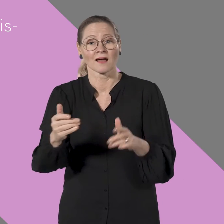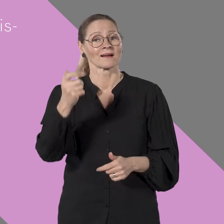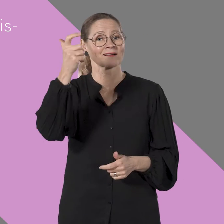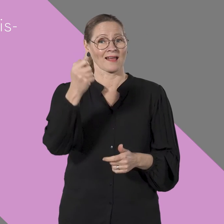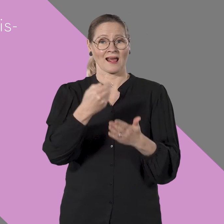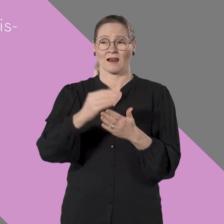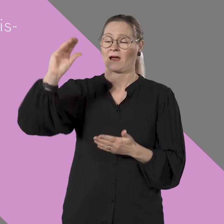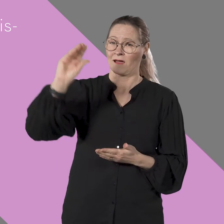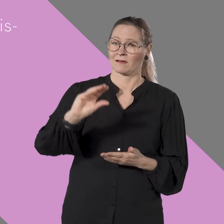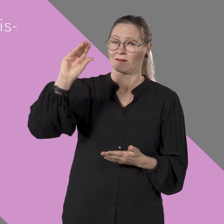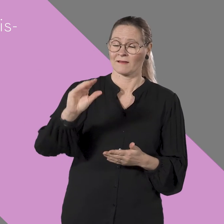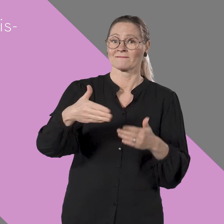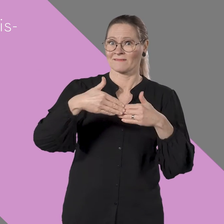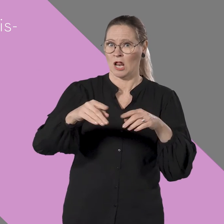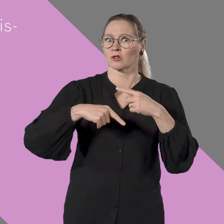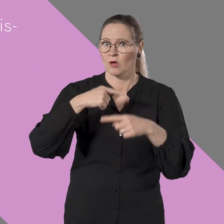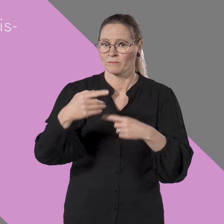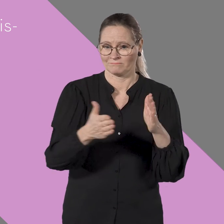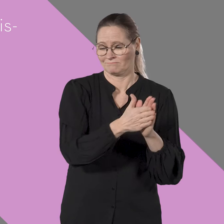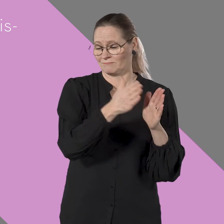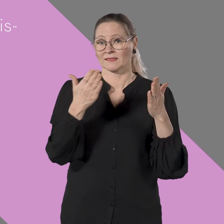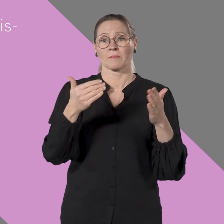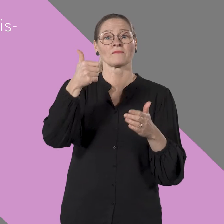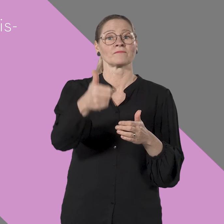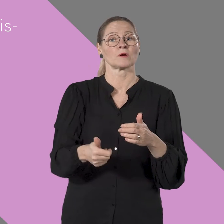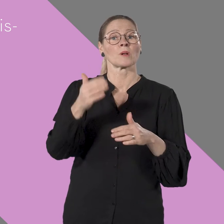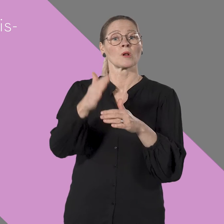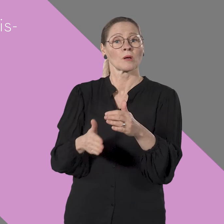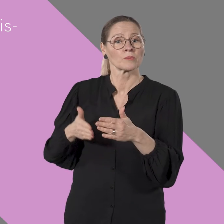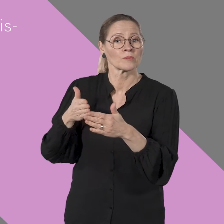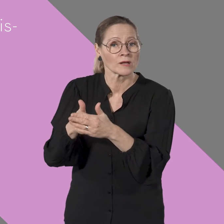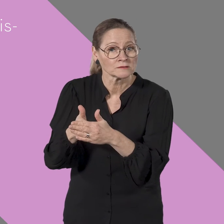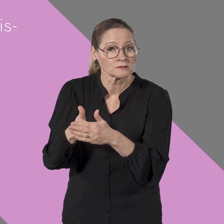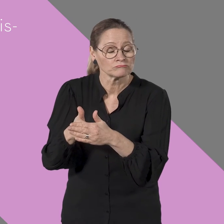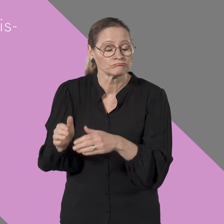ja se toimii vielä vuoden loppuun Kela-rahoituksella.